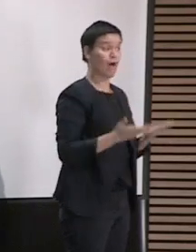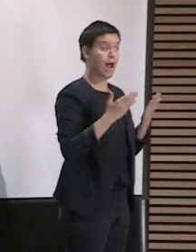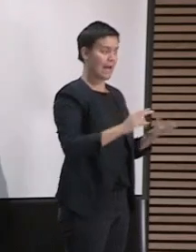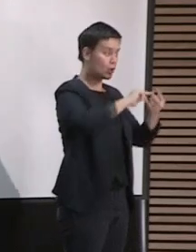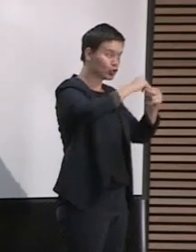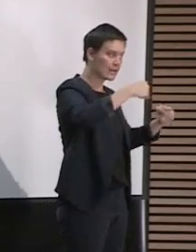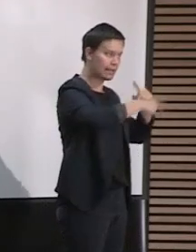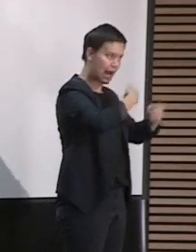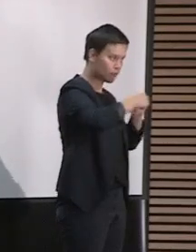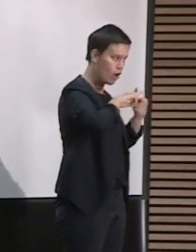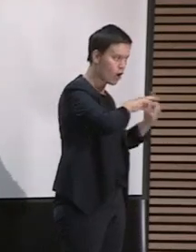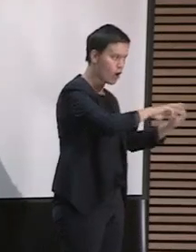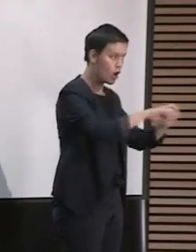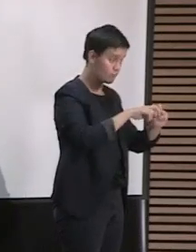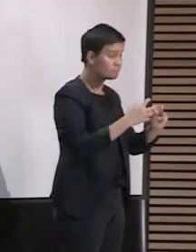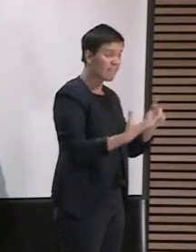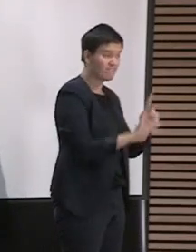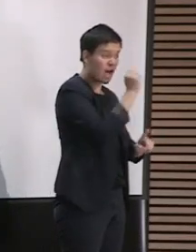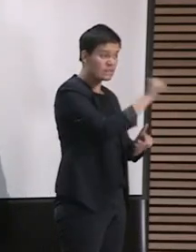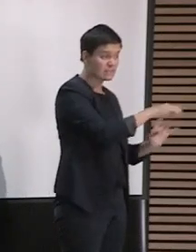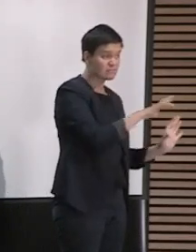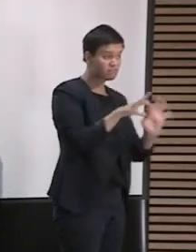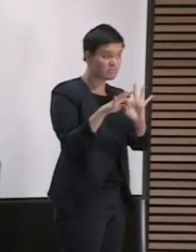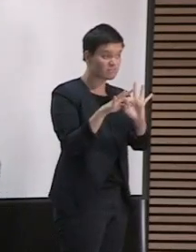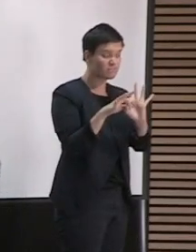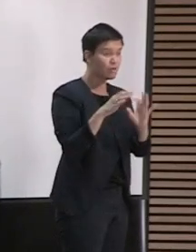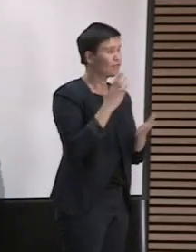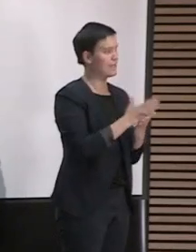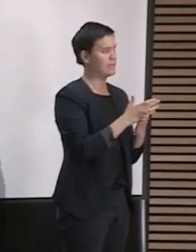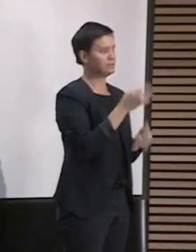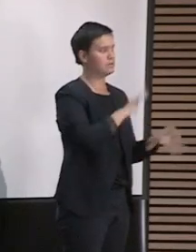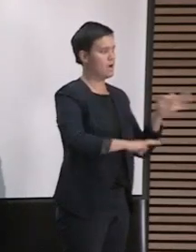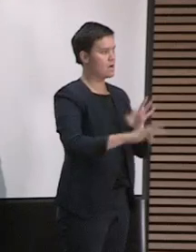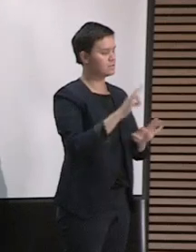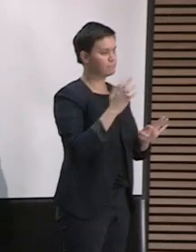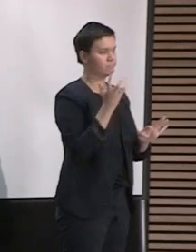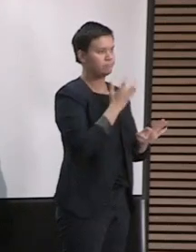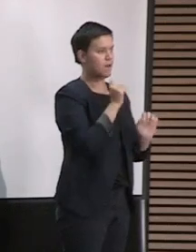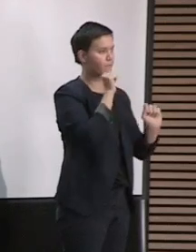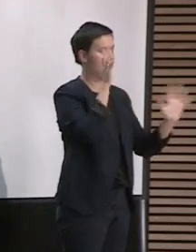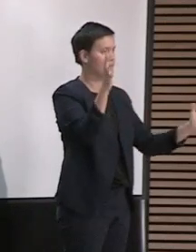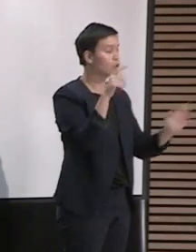tatou te hononga hono. Kei te